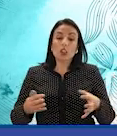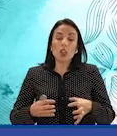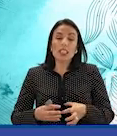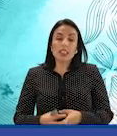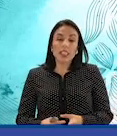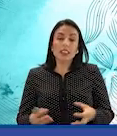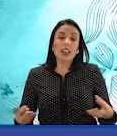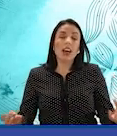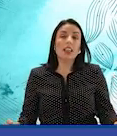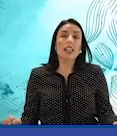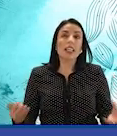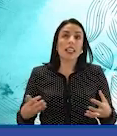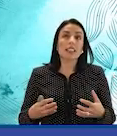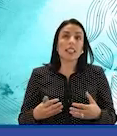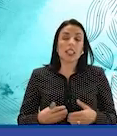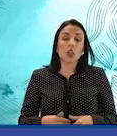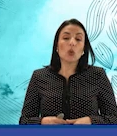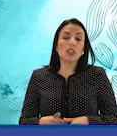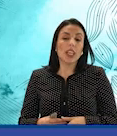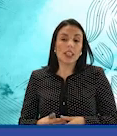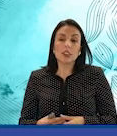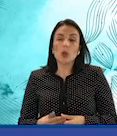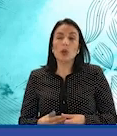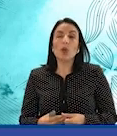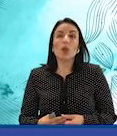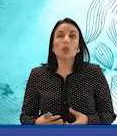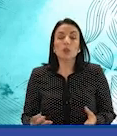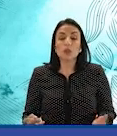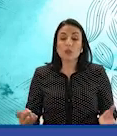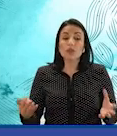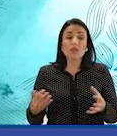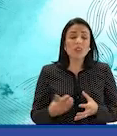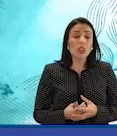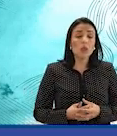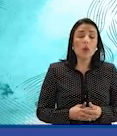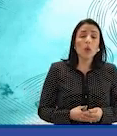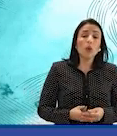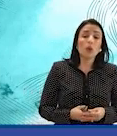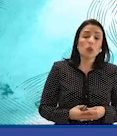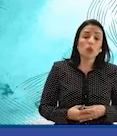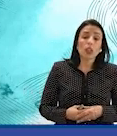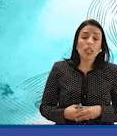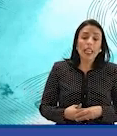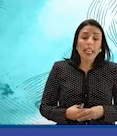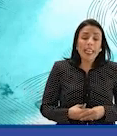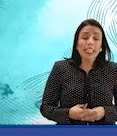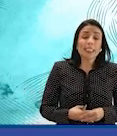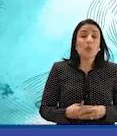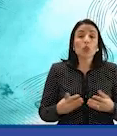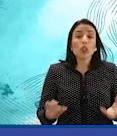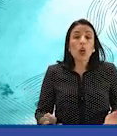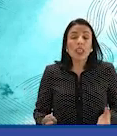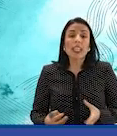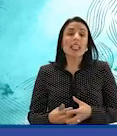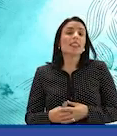solicitan que se incluyan nuevas mociones,